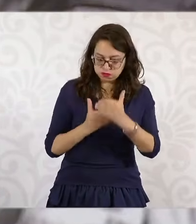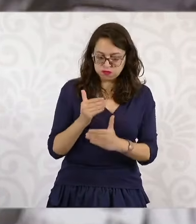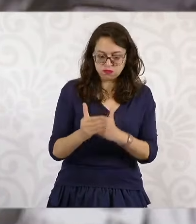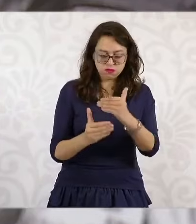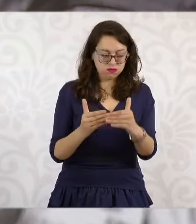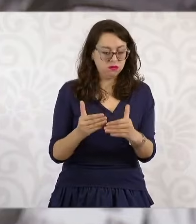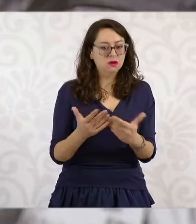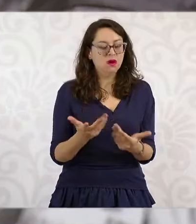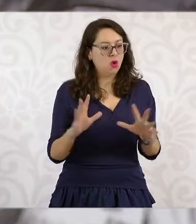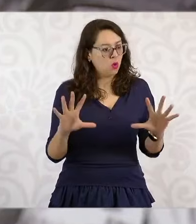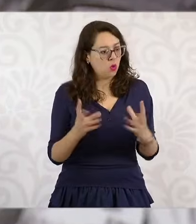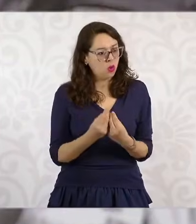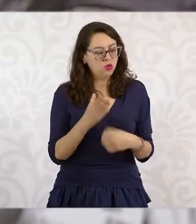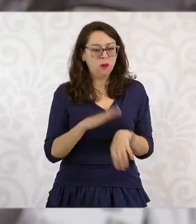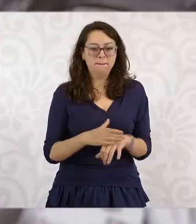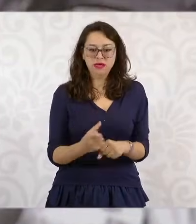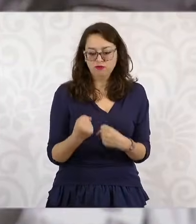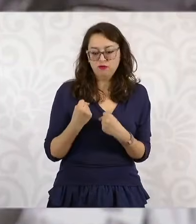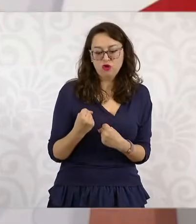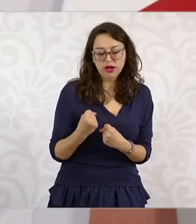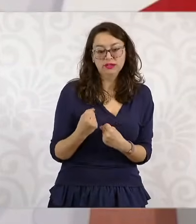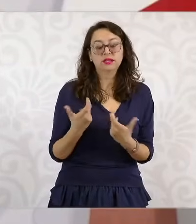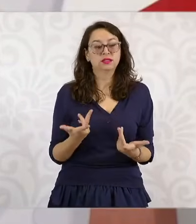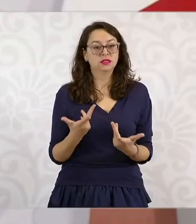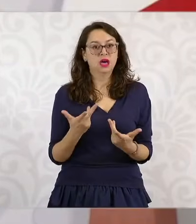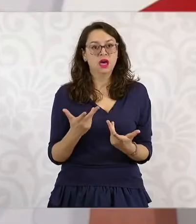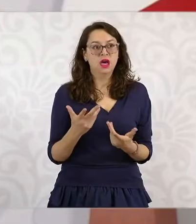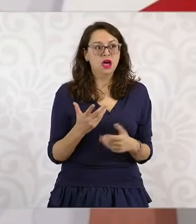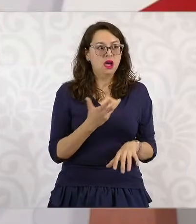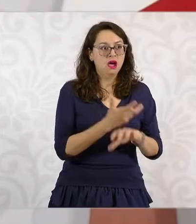tenemos todos juntos, no nada más para un país y para el otro, sino para toda Norteamérica.